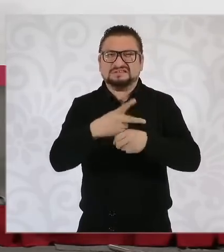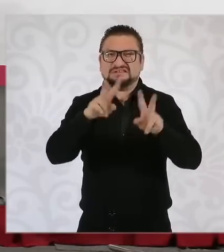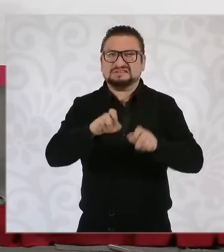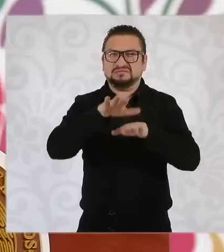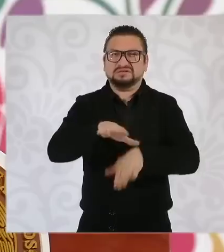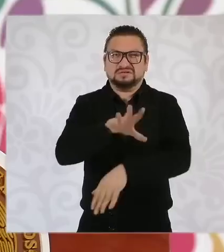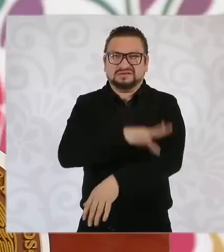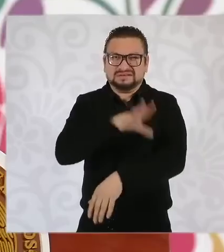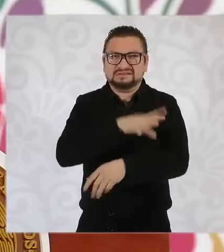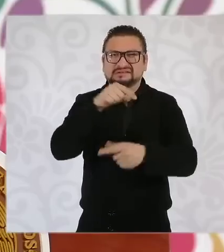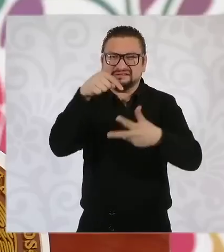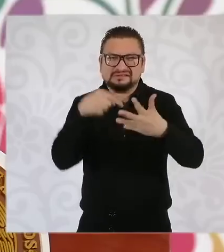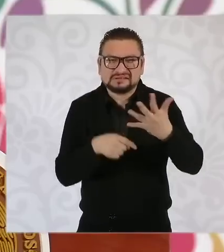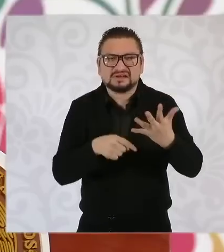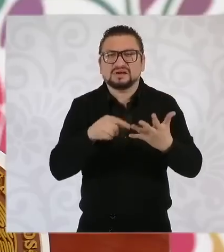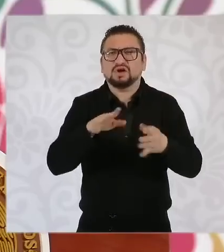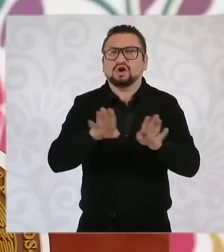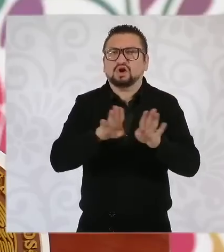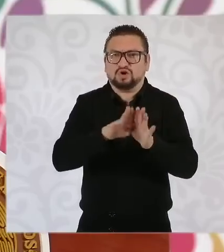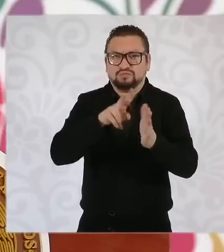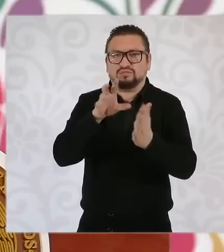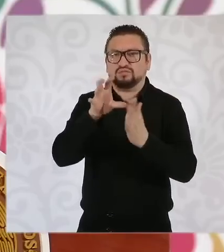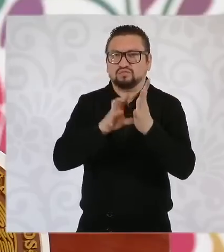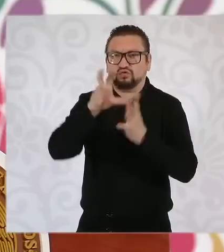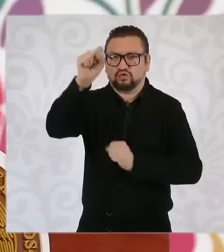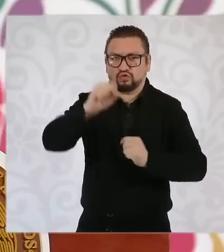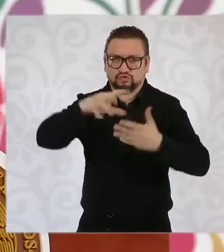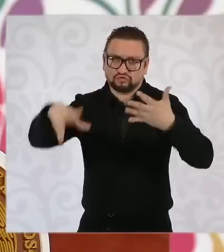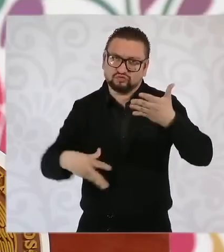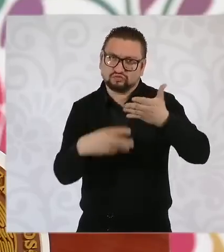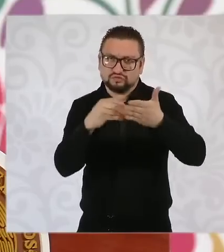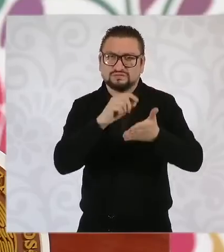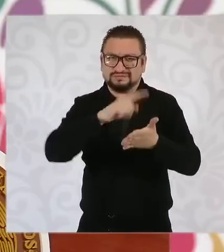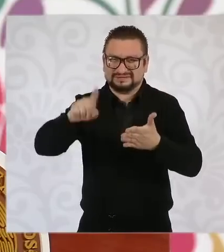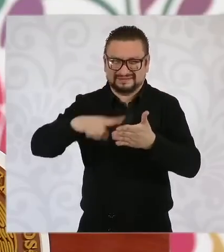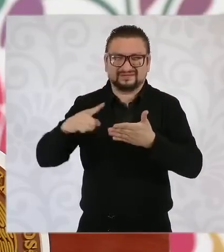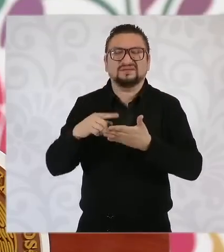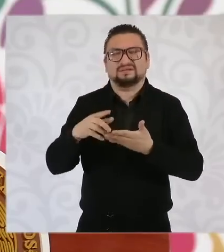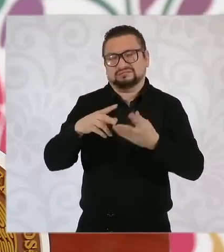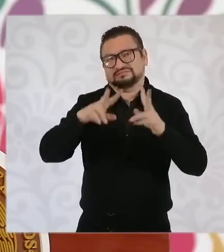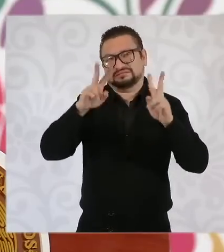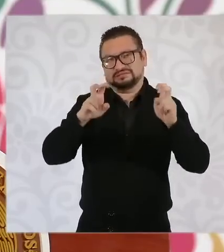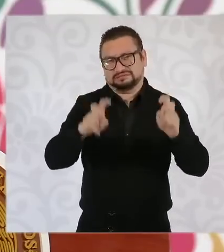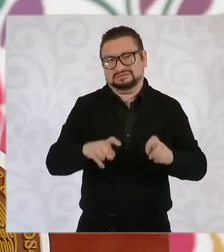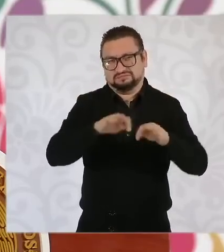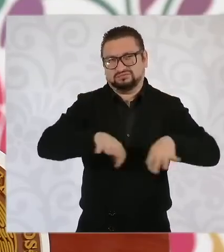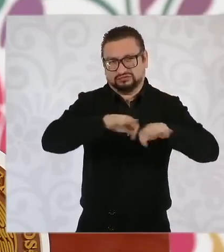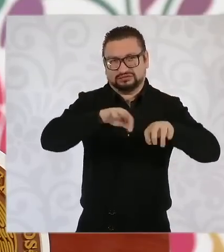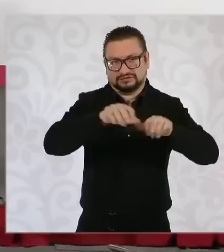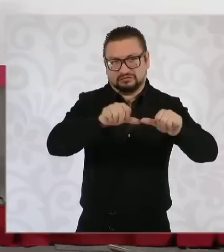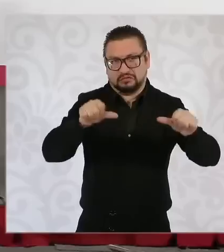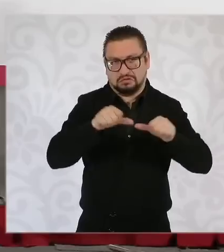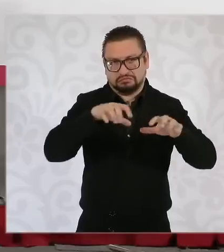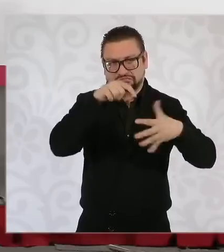complementan las reformas constitucionales en áreas y sectores estratégicos estas reformas